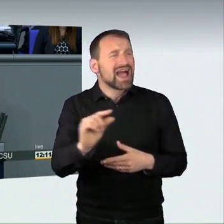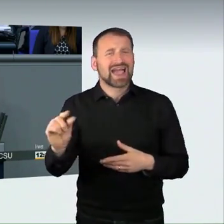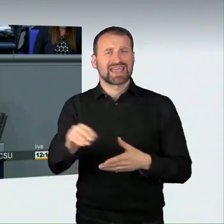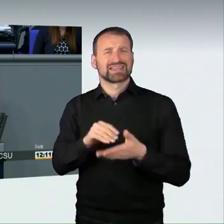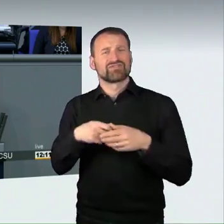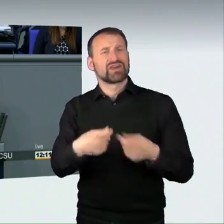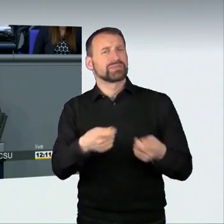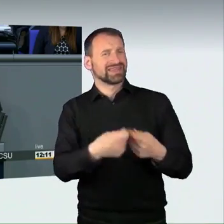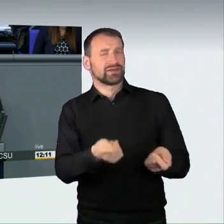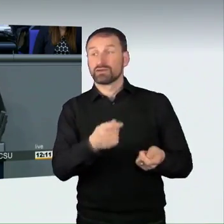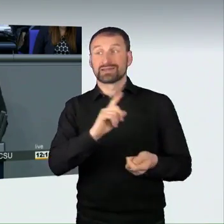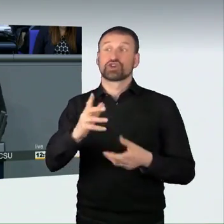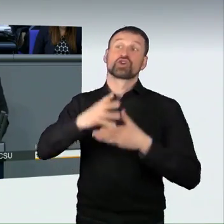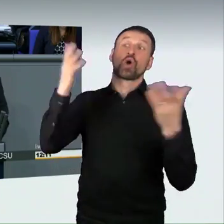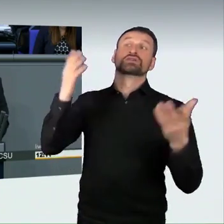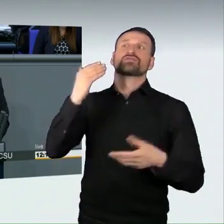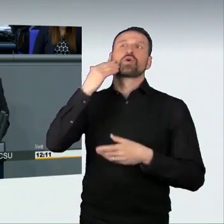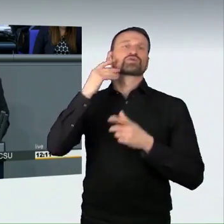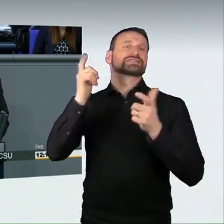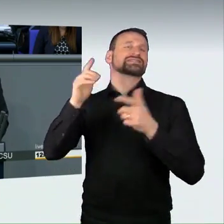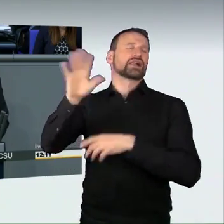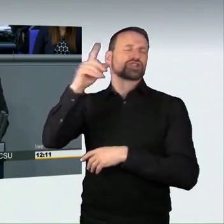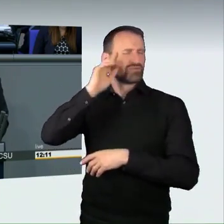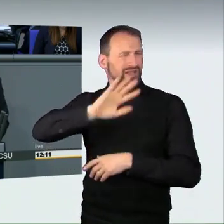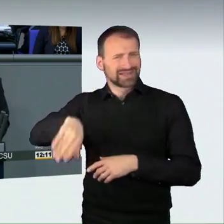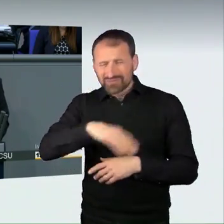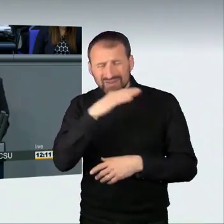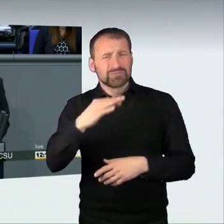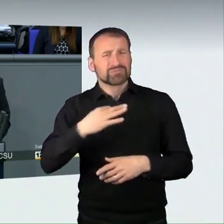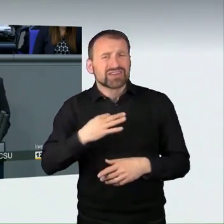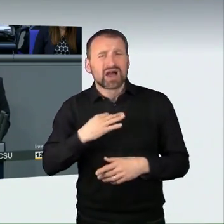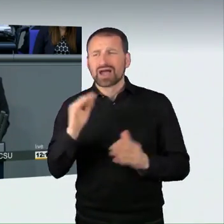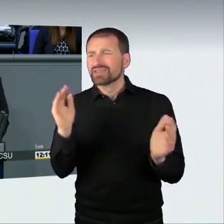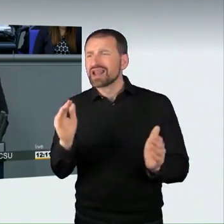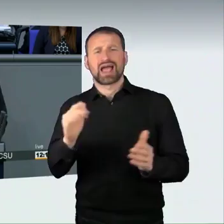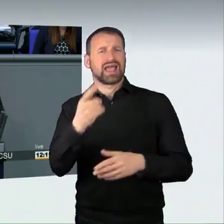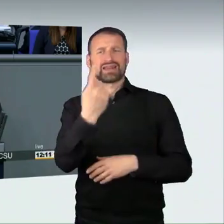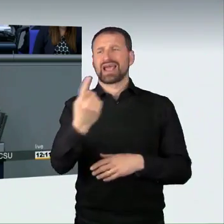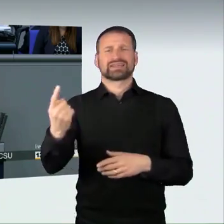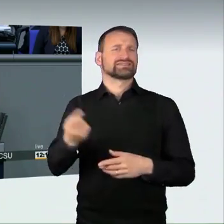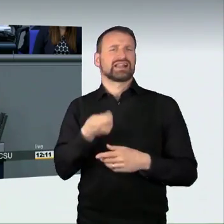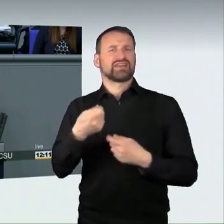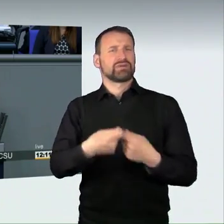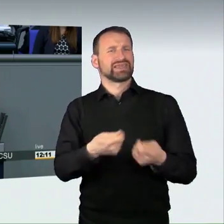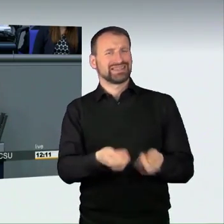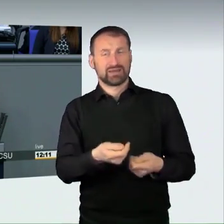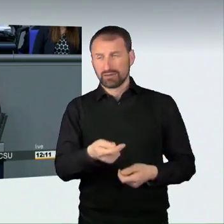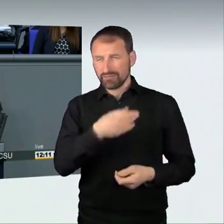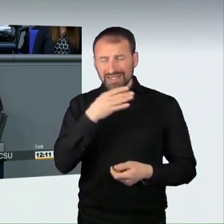über die großen Wohnungsgesellschaften, sondern vor allem auch über die vielen privaten Kleinvermieter. Deswegen werden